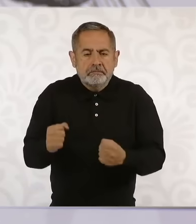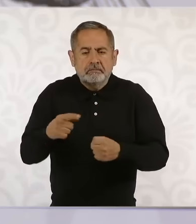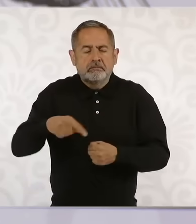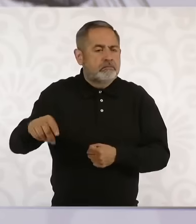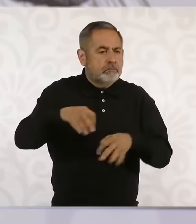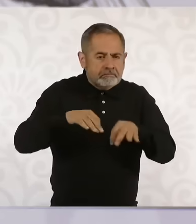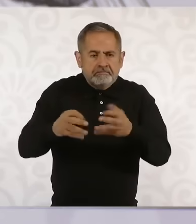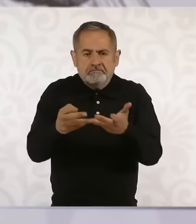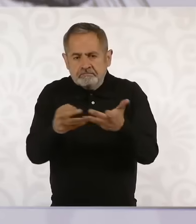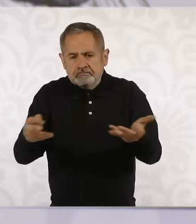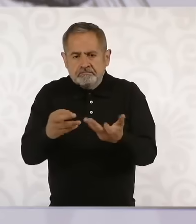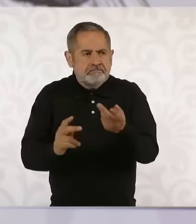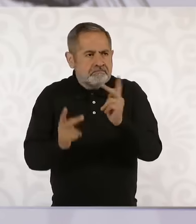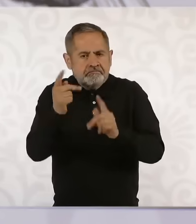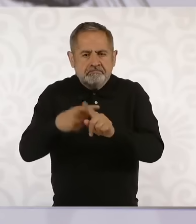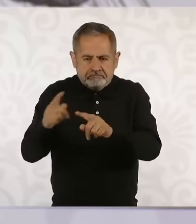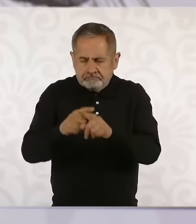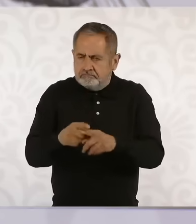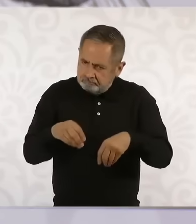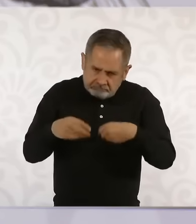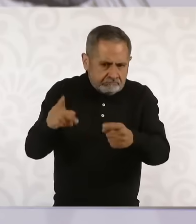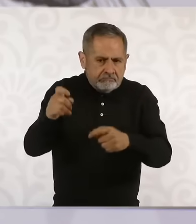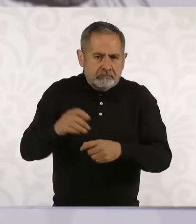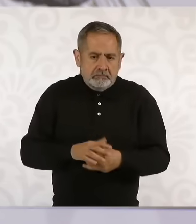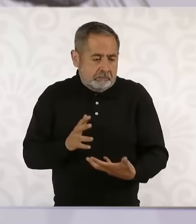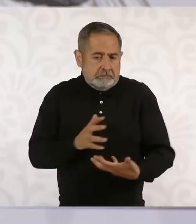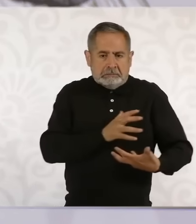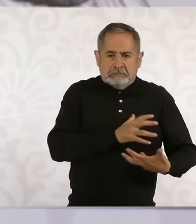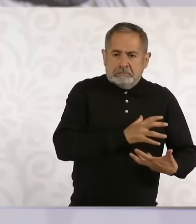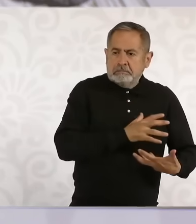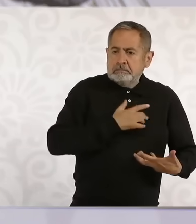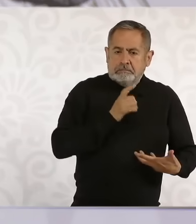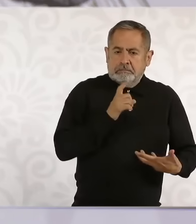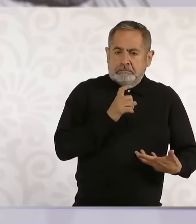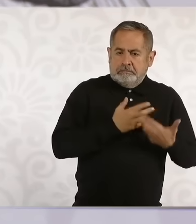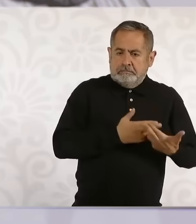a evitar el almacenamiento, la concentración en unas cuantas manos en algunas regiones del